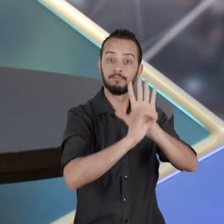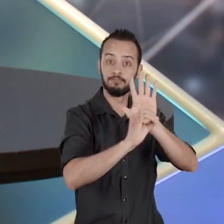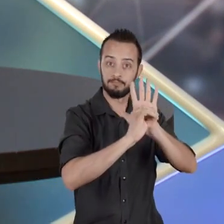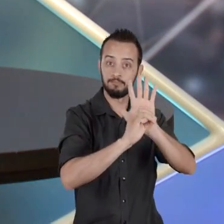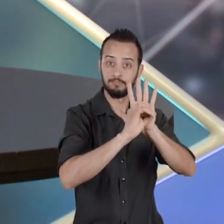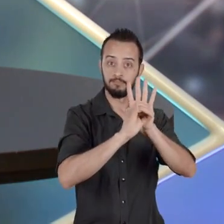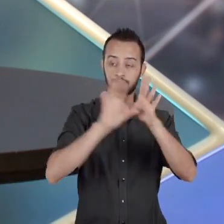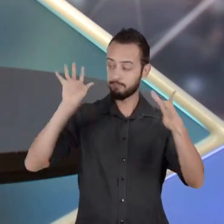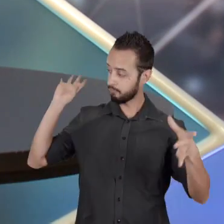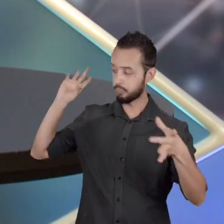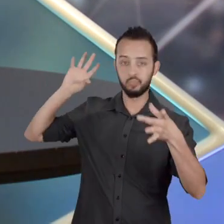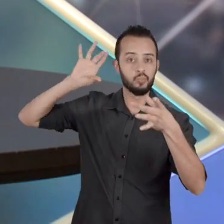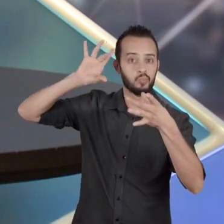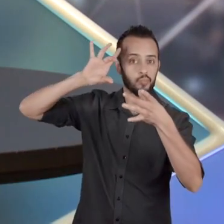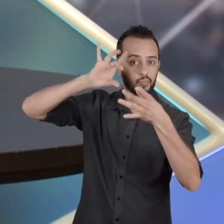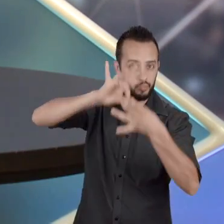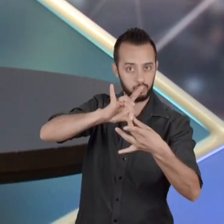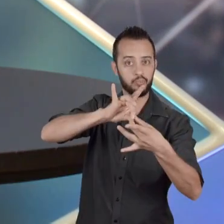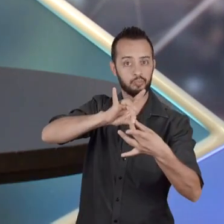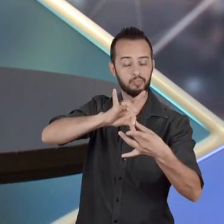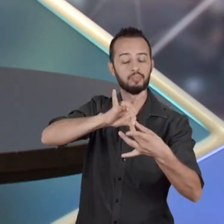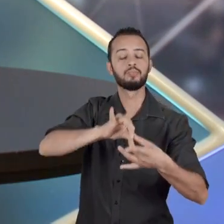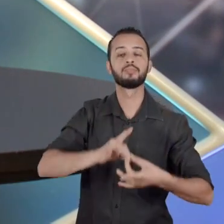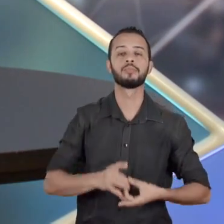que é inerente à própria mente humana, ao próprio espírito humano